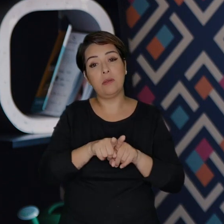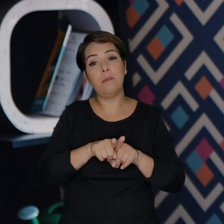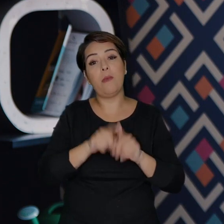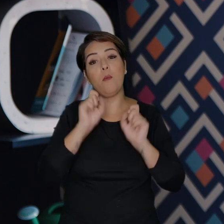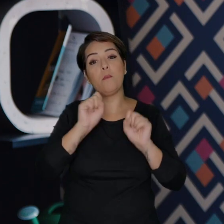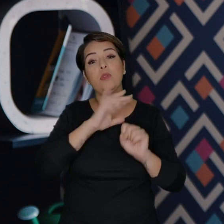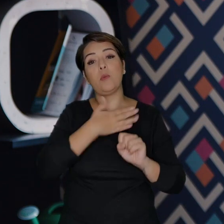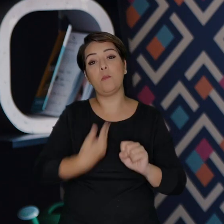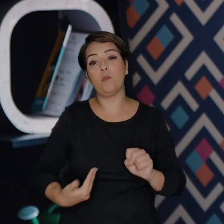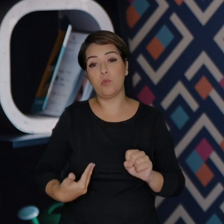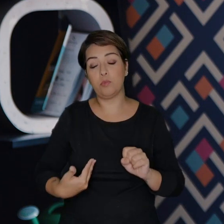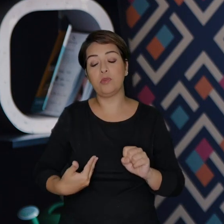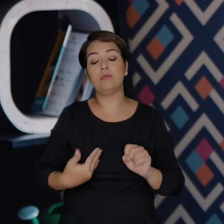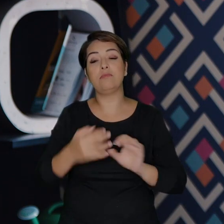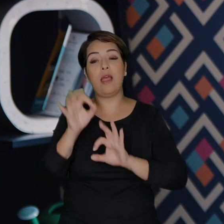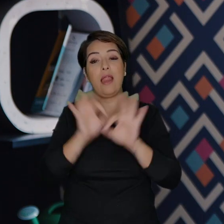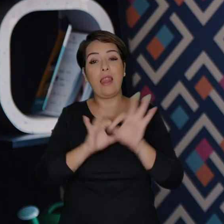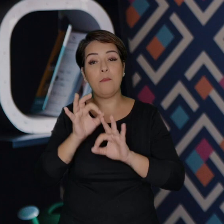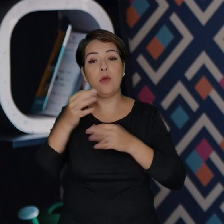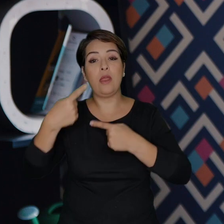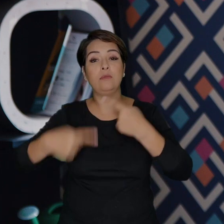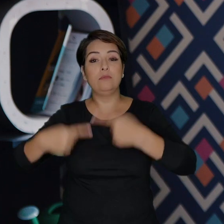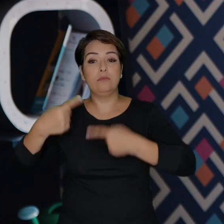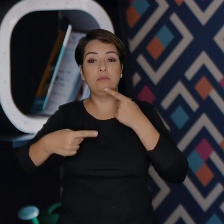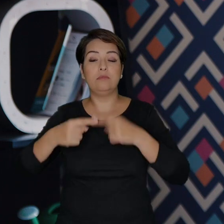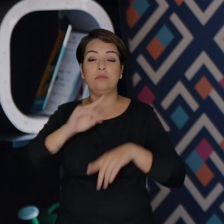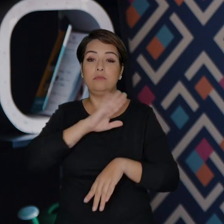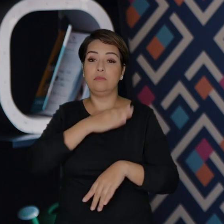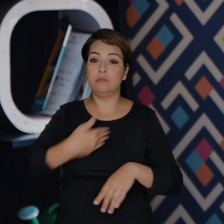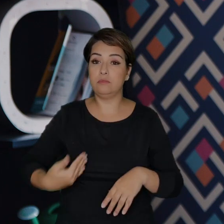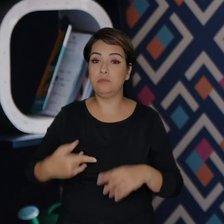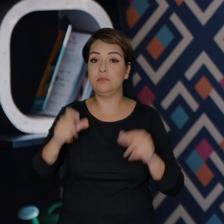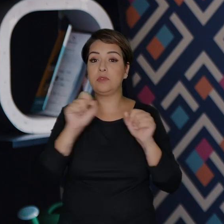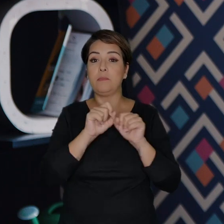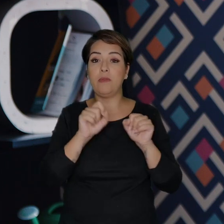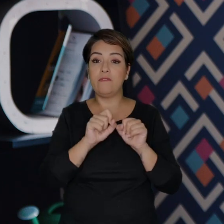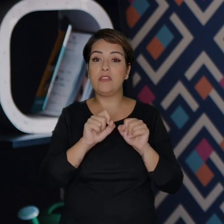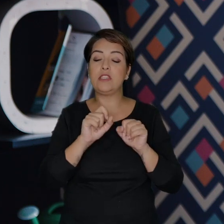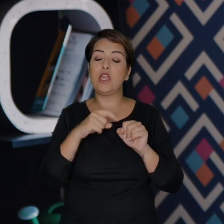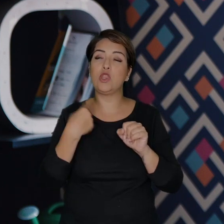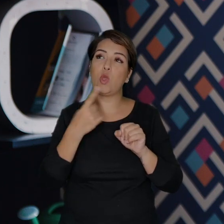para elaborar políticas públicas.